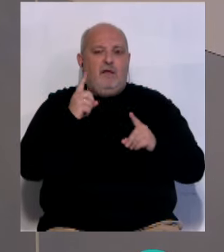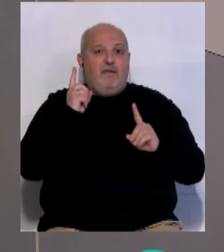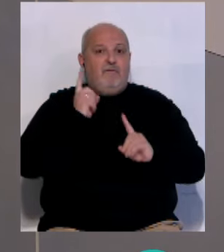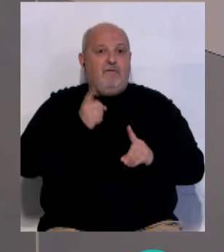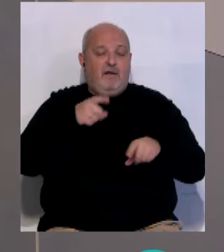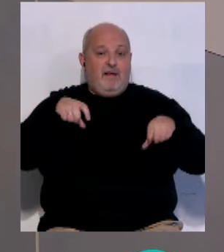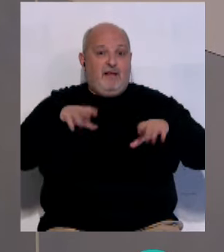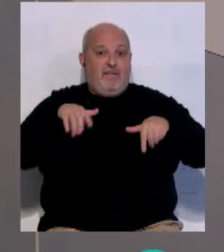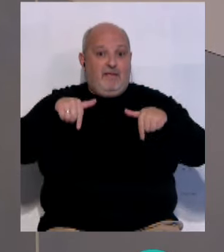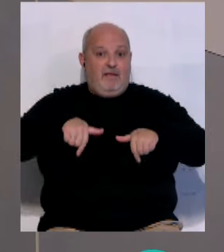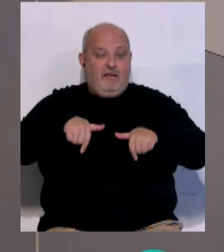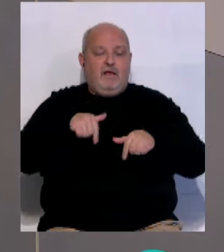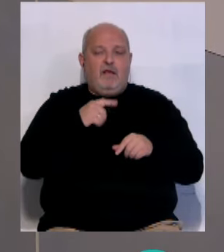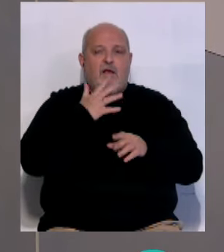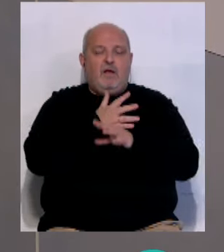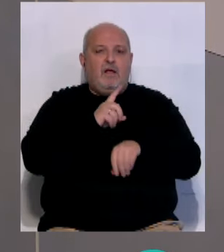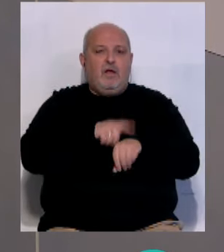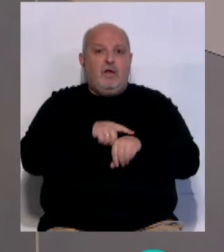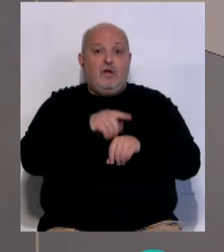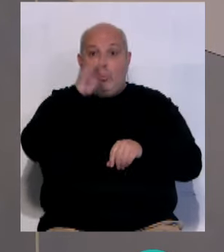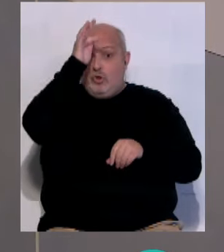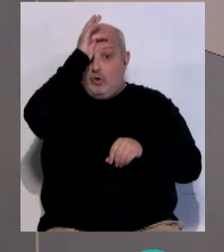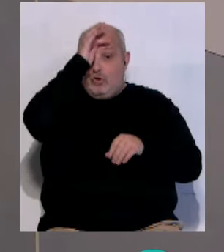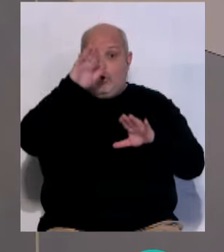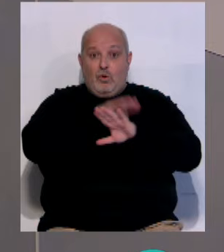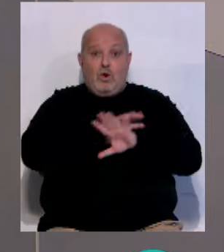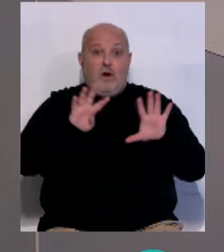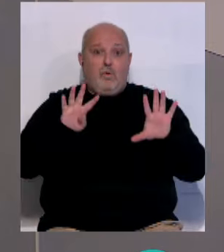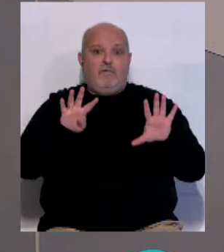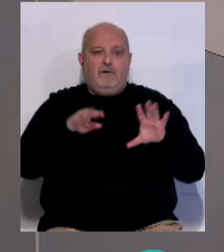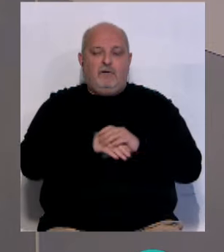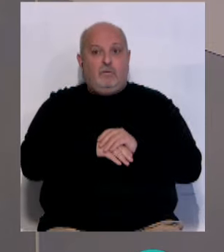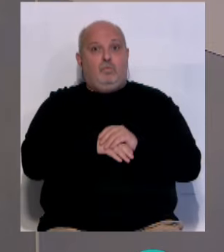en el estadio nuevo mirand día se va a jugar un domingo a las 9 de la noche prant Time PR